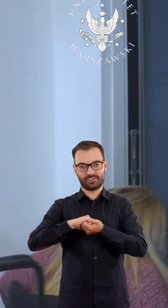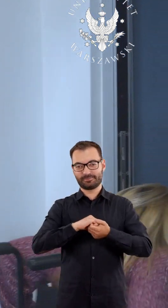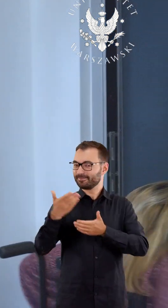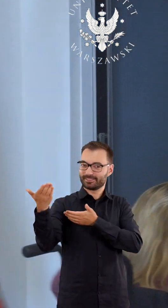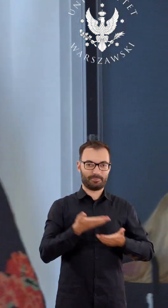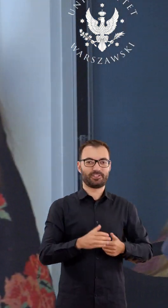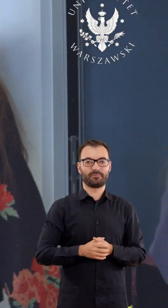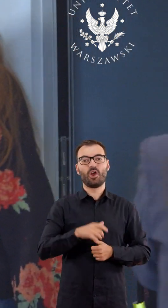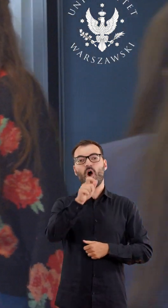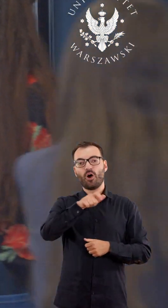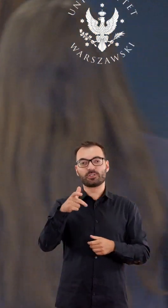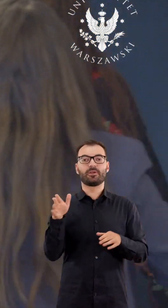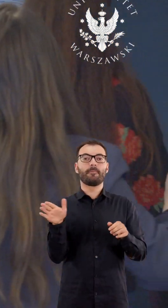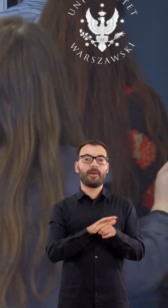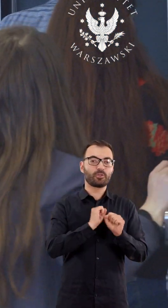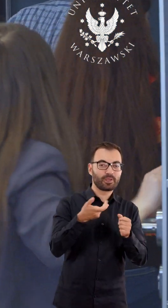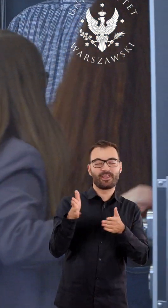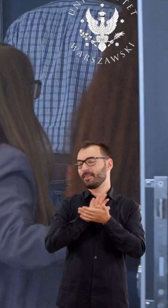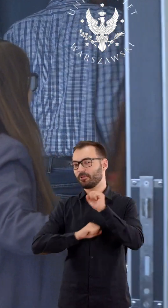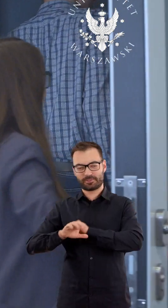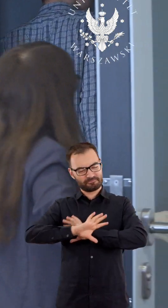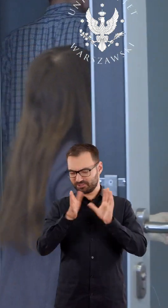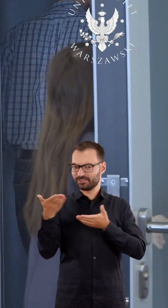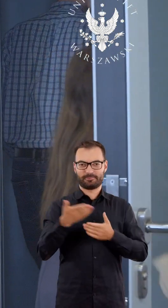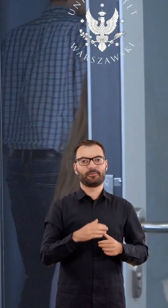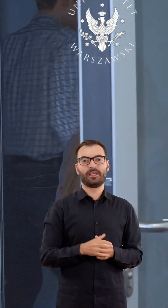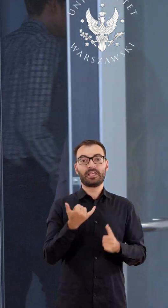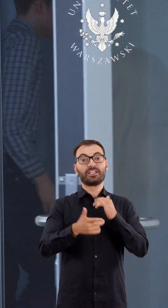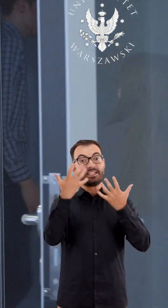Zapraszamy zarówno osoby pełnosprawne, jak i niepełnosprawne. Jeżeli jesteś chętny do dołączenia,